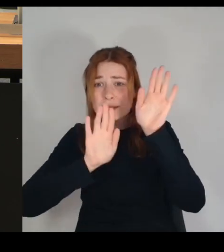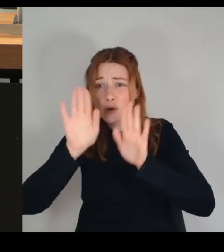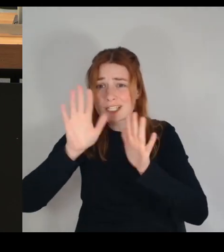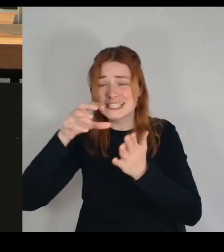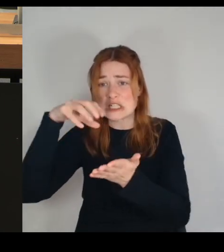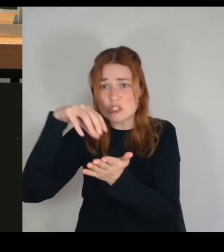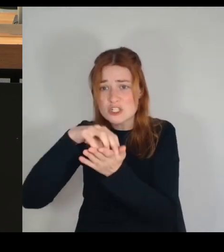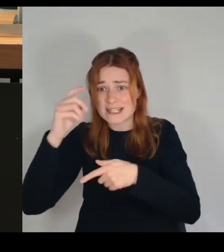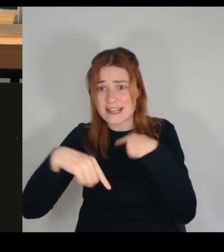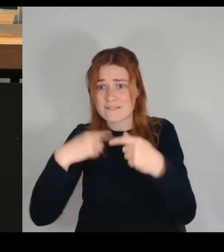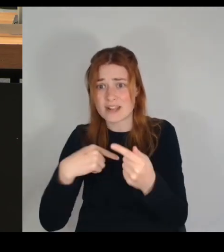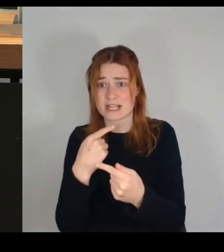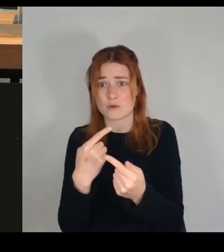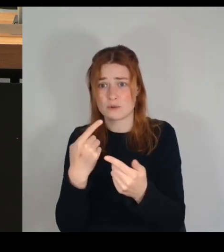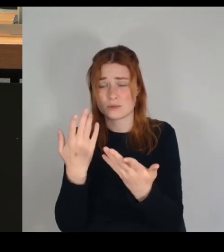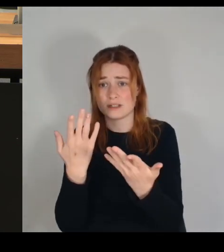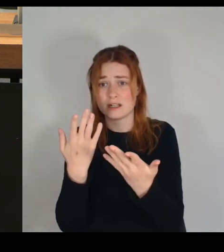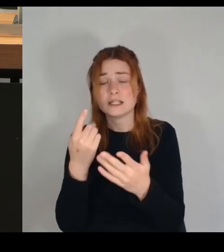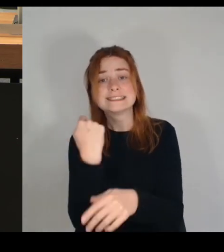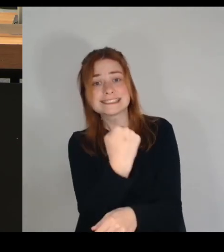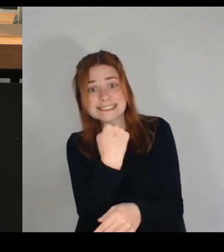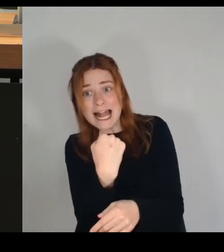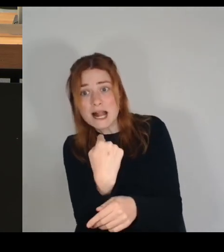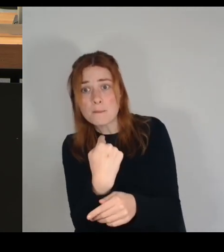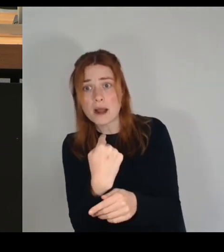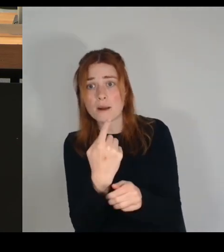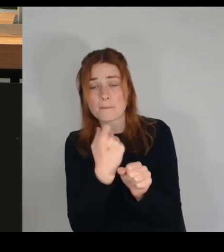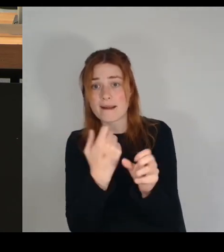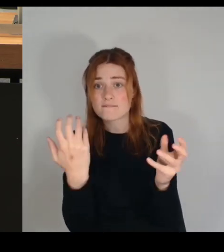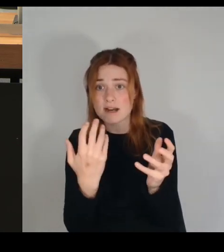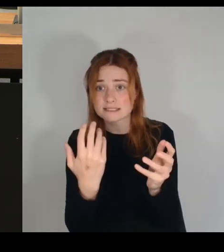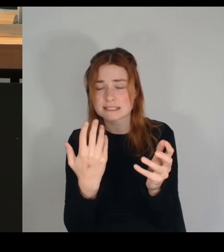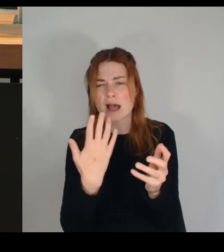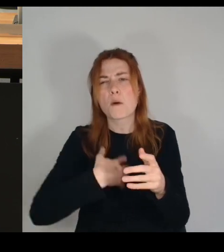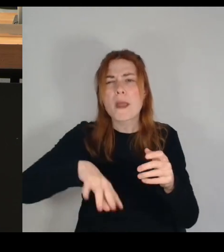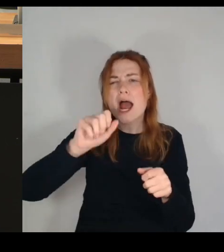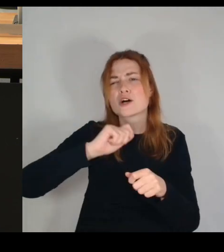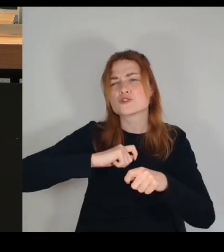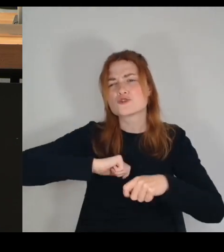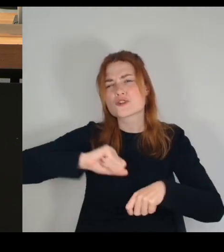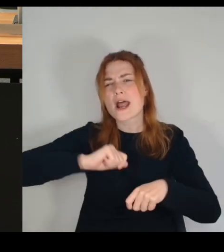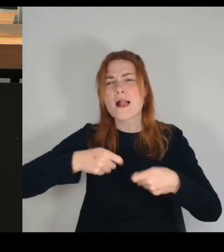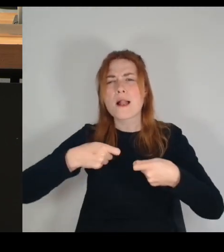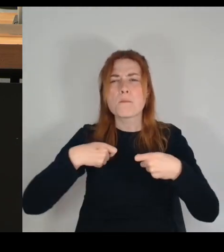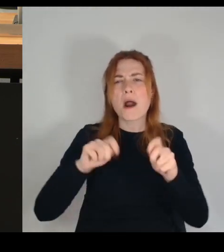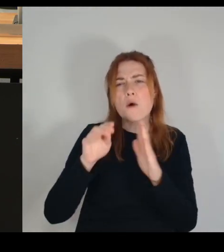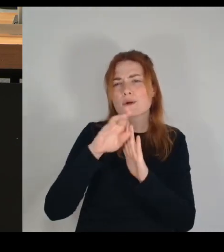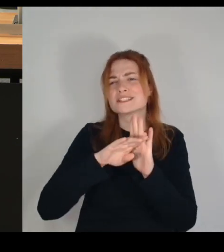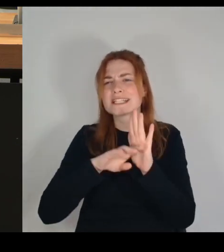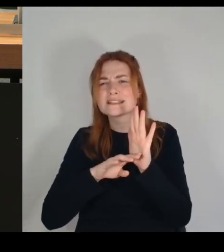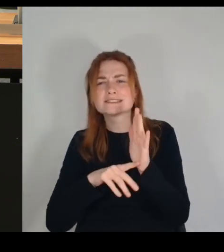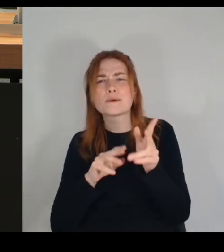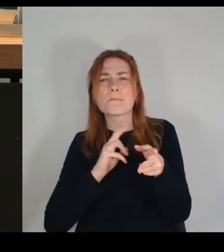schneller Bauen Gesetzen usw. Sie sagen ganz klar, das dauert alles viel zu lange, das ist der falsche Weg und Sie sehen,